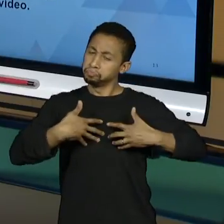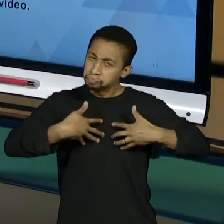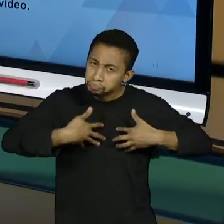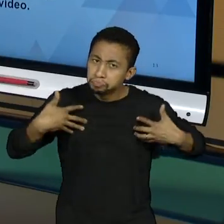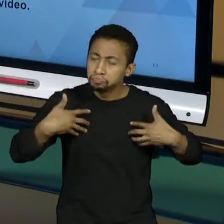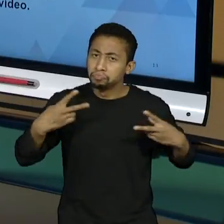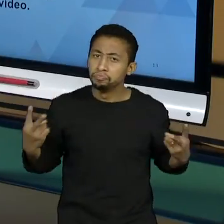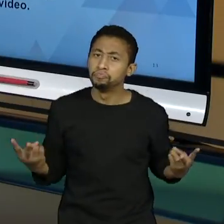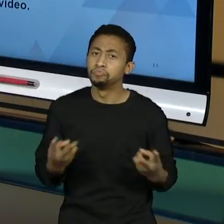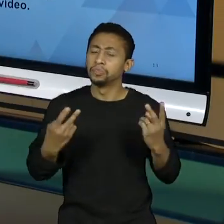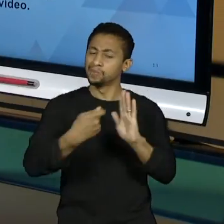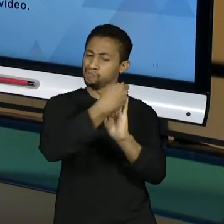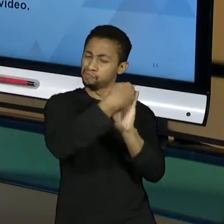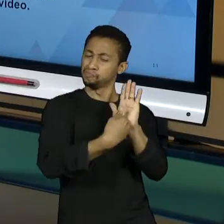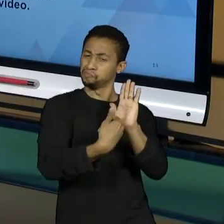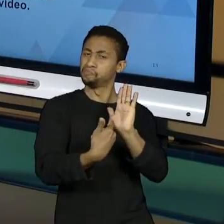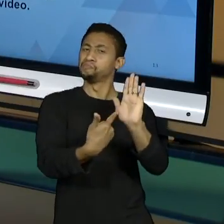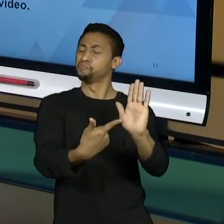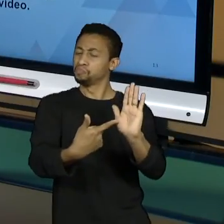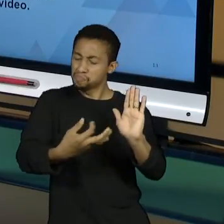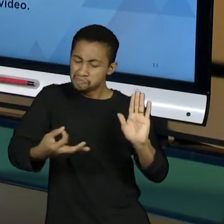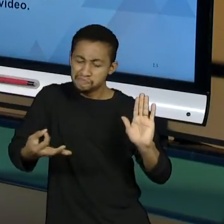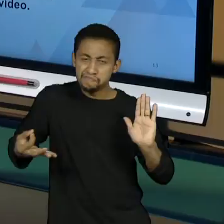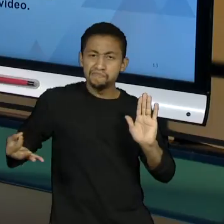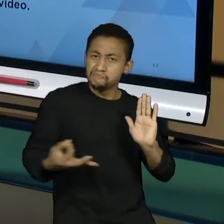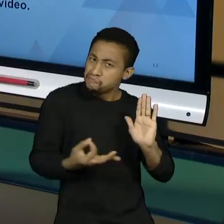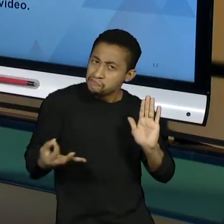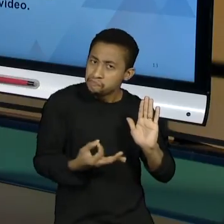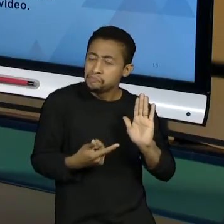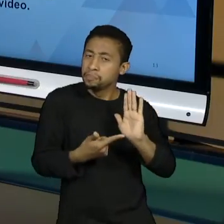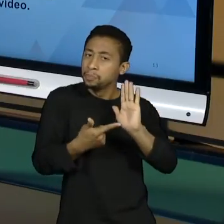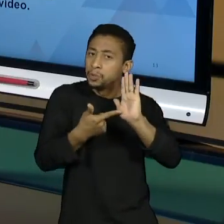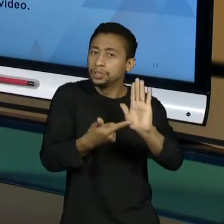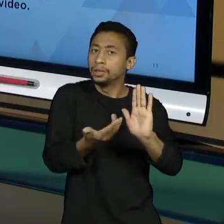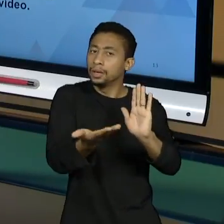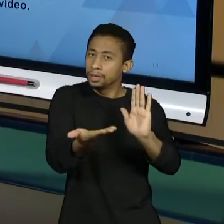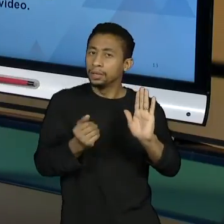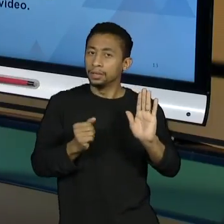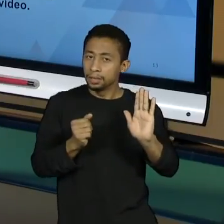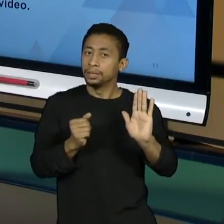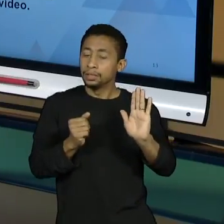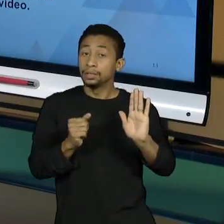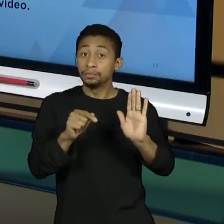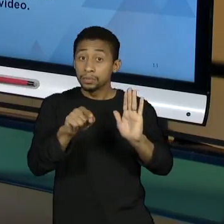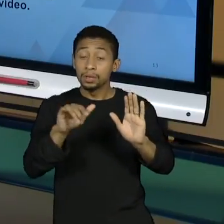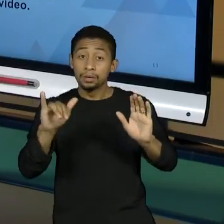FINAL, MOSTRANDO O QUE VOCÊ DESENVOLVEU, FAZENDO UM BELO VÍDEO DA SUA SOLUÇÃO, DO SEU PRODUTO,